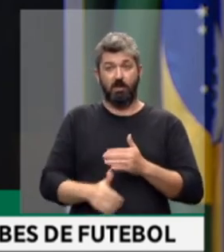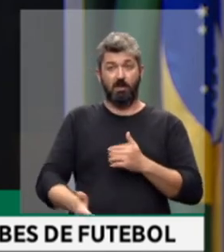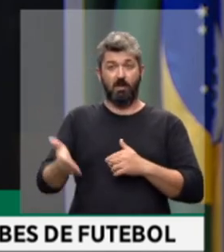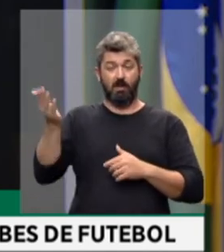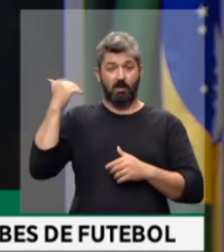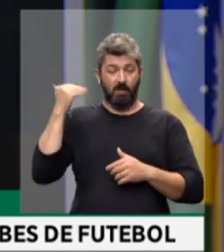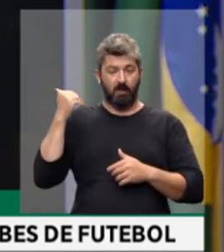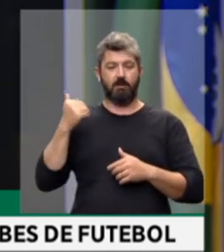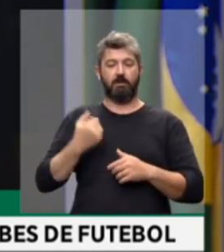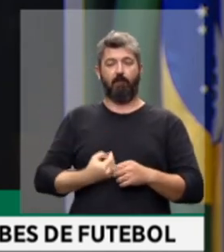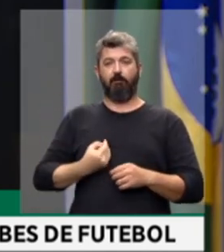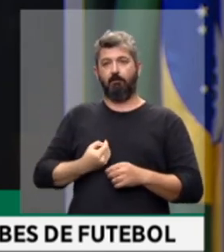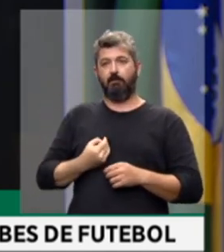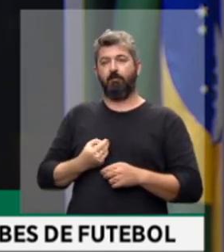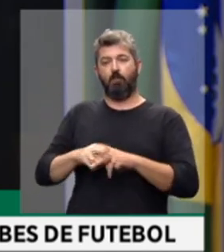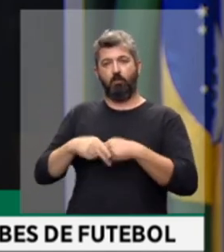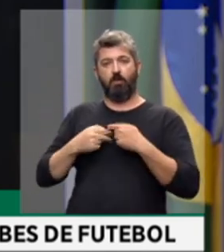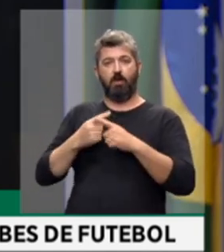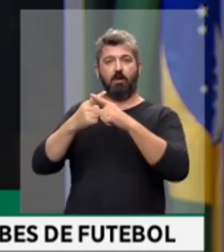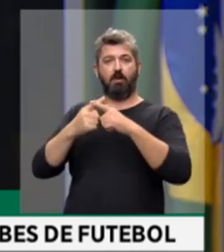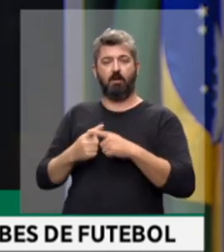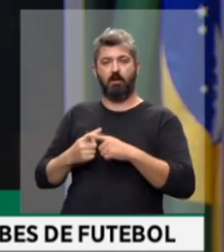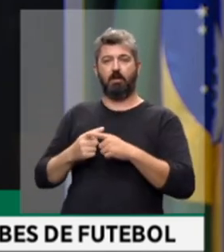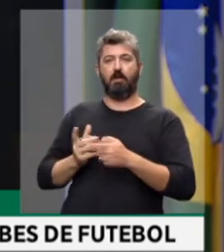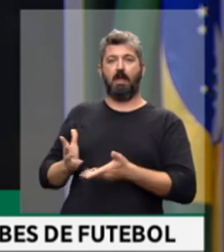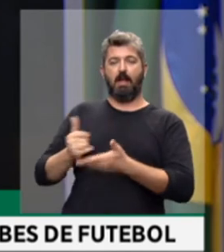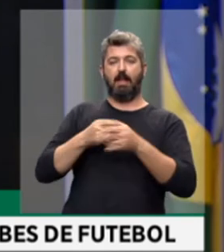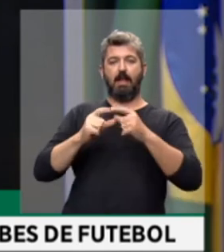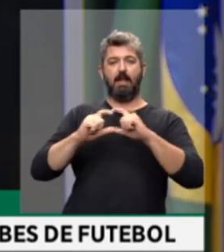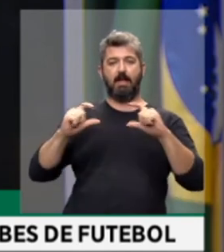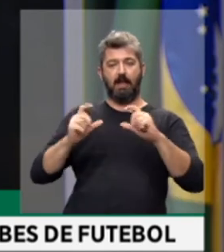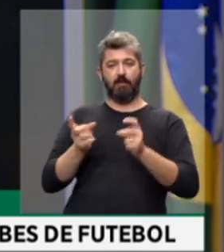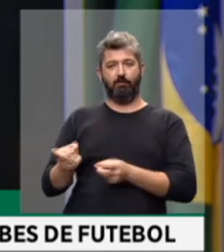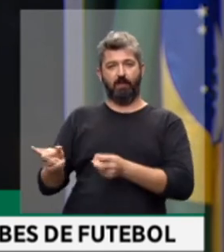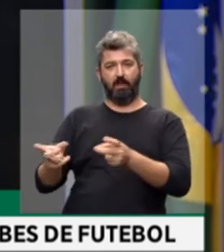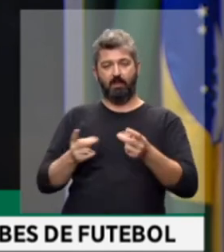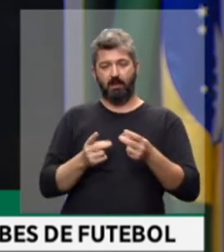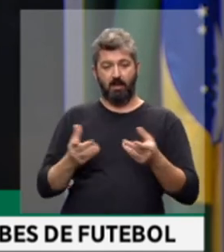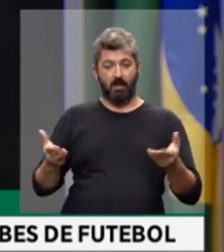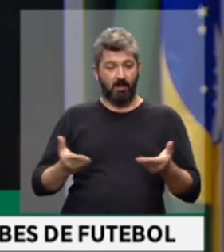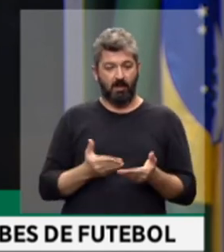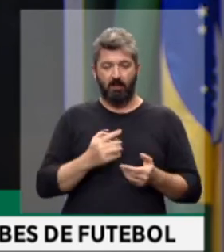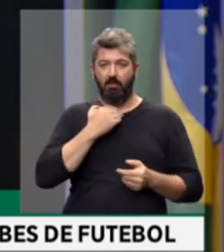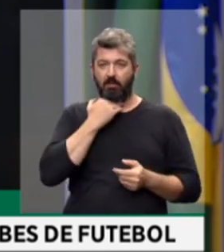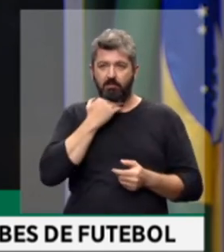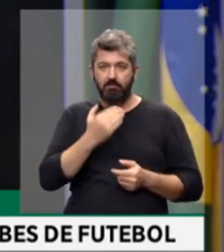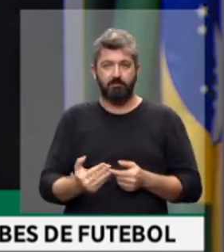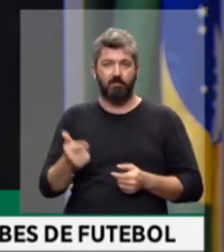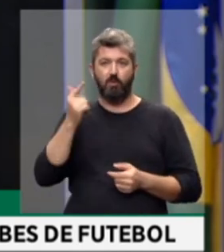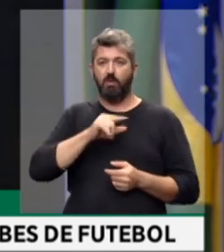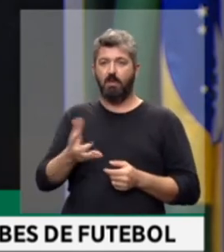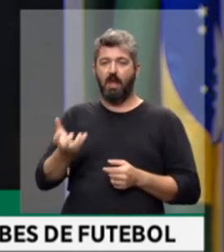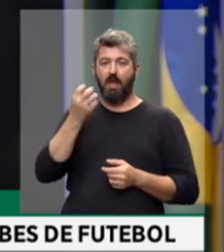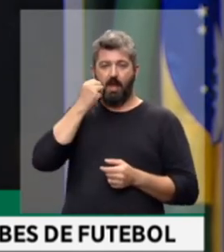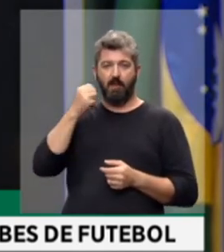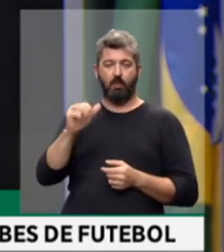ARRECADAÇÃO CAIU, MAS CAIU MUITO. O TIME DE FUTEBOL QUE VIVIA DOS JOGOS, DAS RENDAS